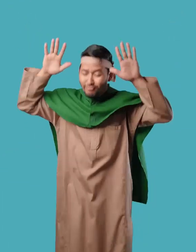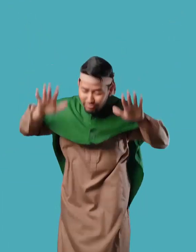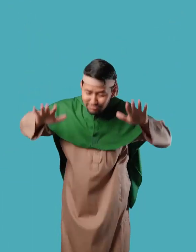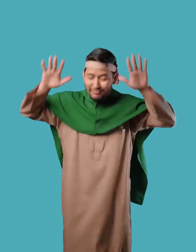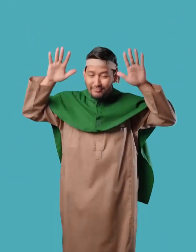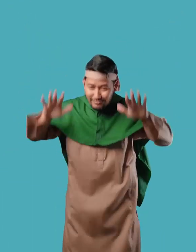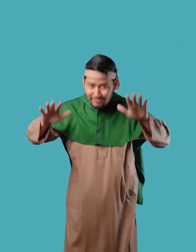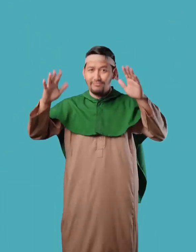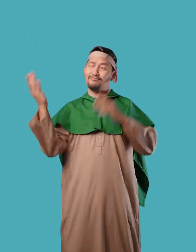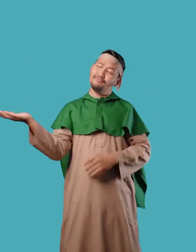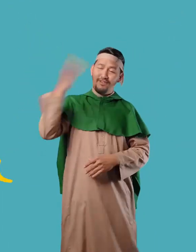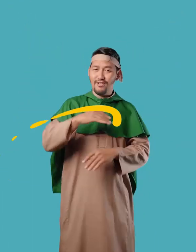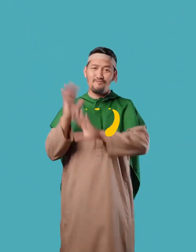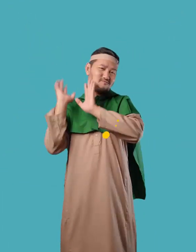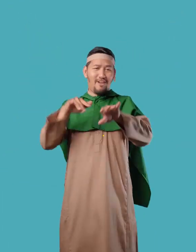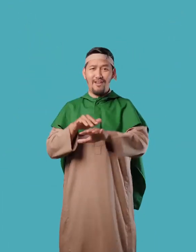Ketika pulang dari pesta di luar kota,